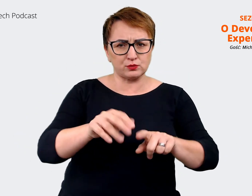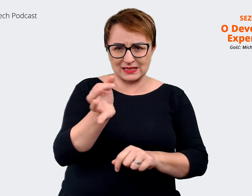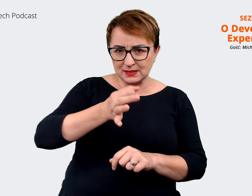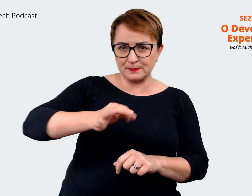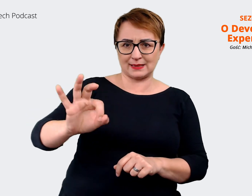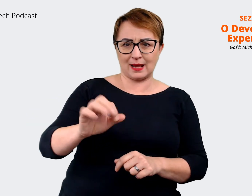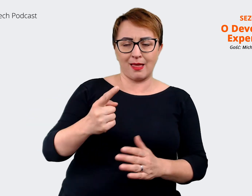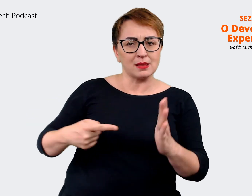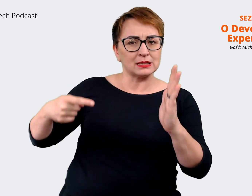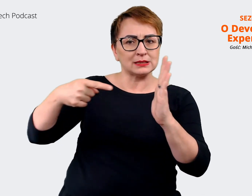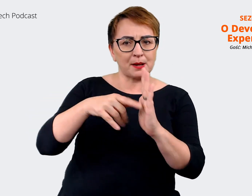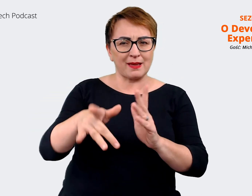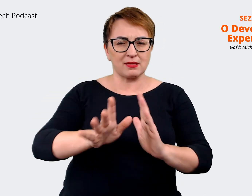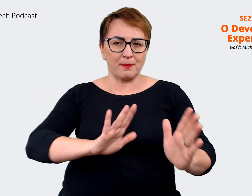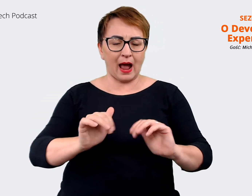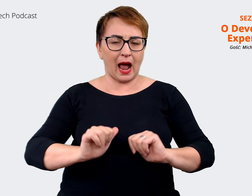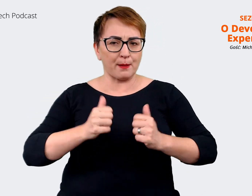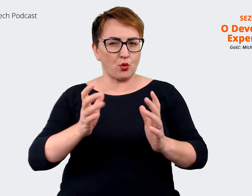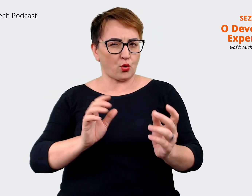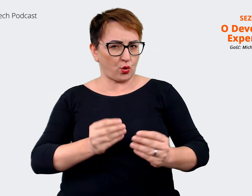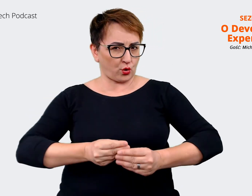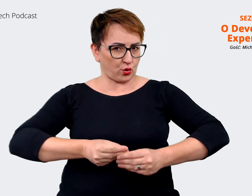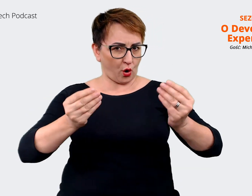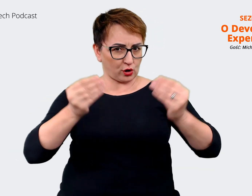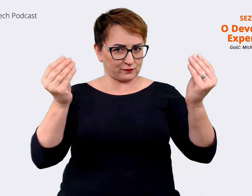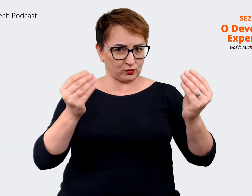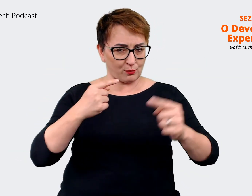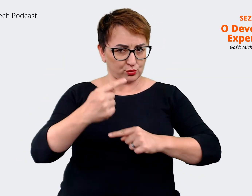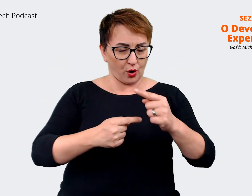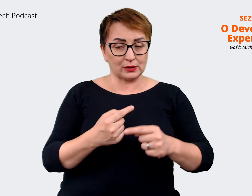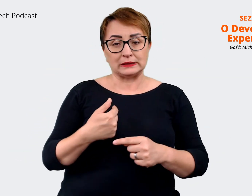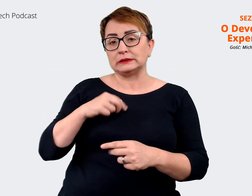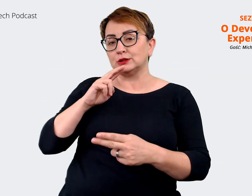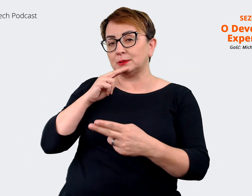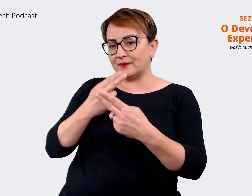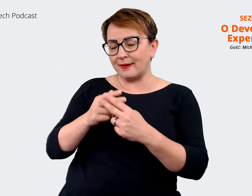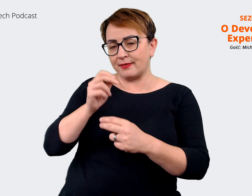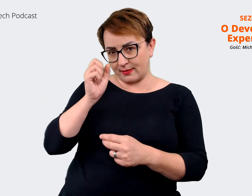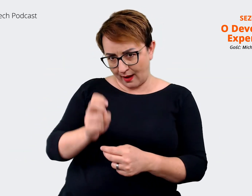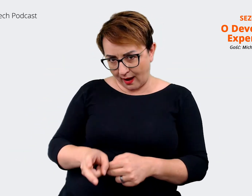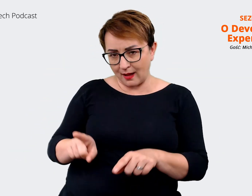celu dbanie o to, żeby ten produkt rozwijać. Michał: Powiedziałbym, że i tak, i nie, bo tak